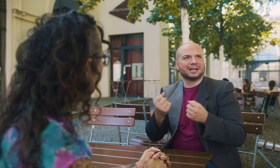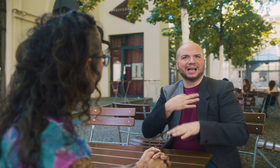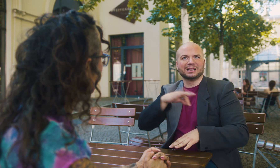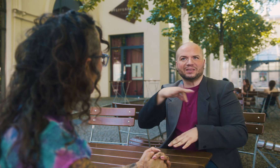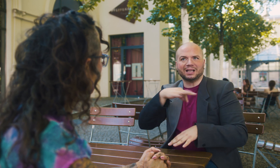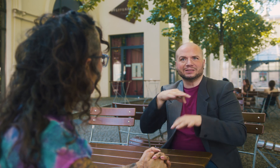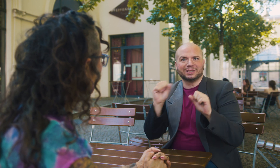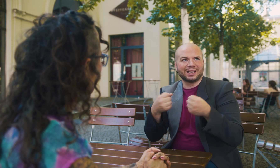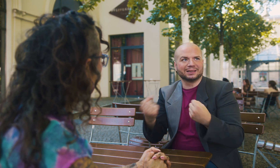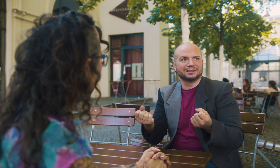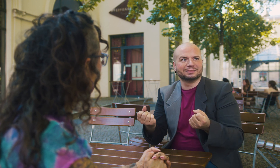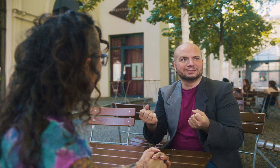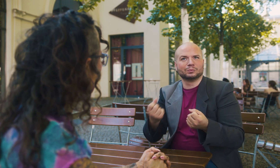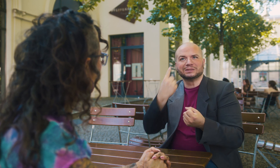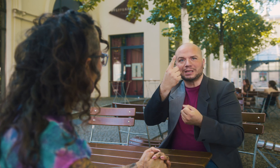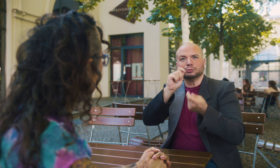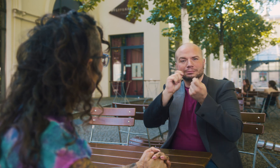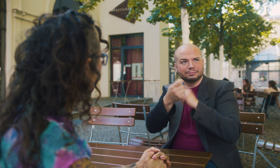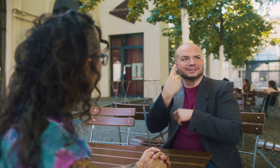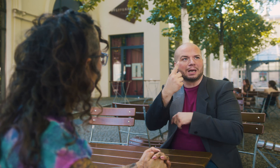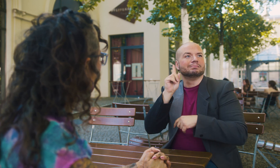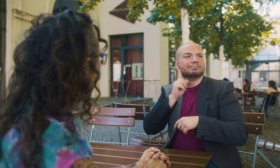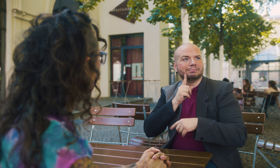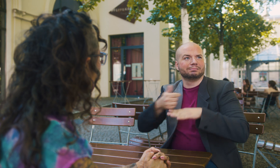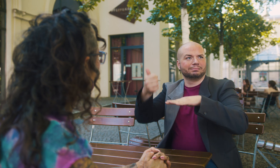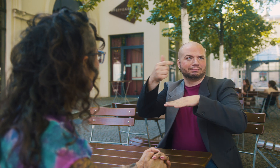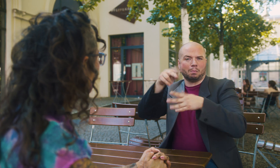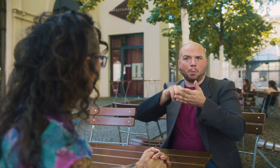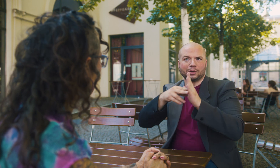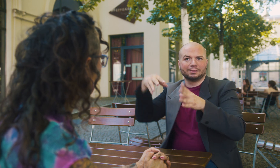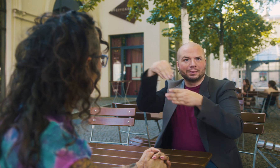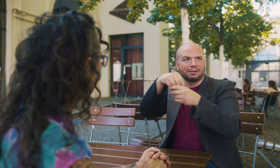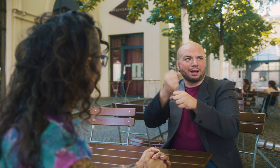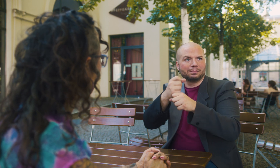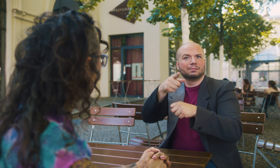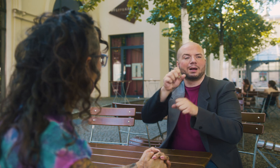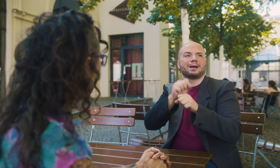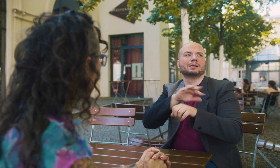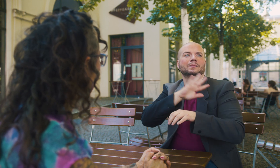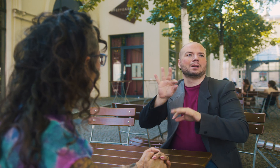sollten auch tauben Politiker:innen gegenüber offen sein.